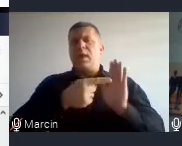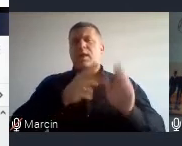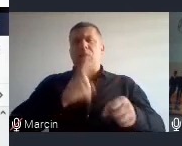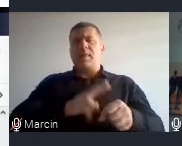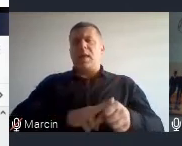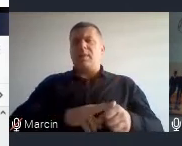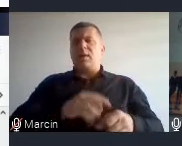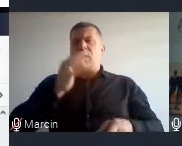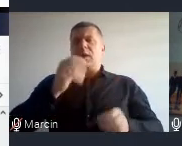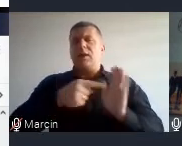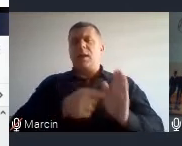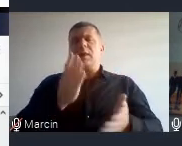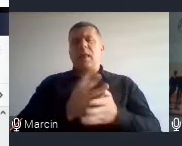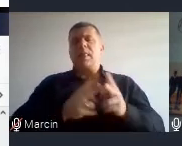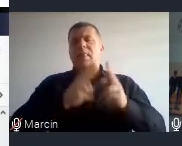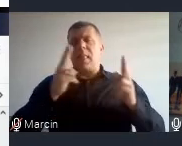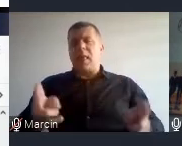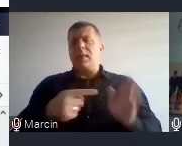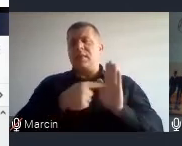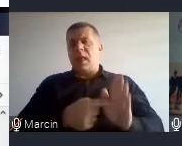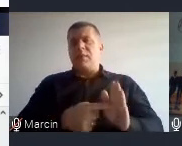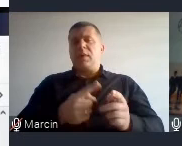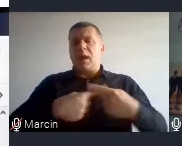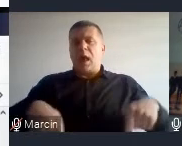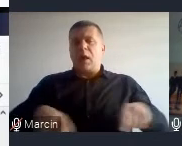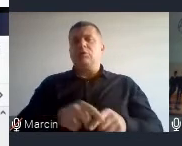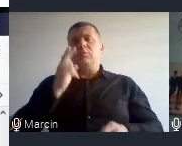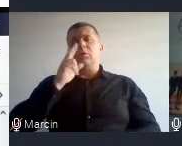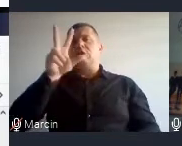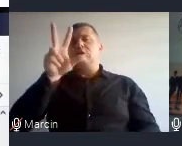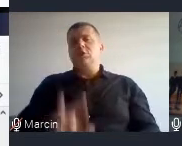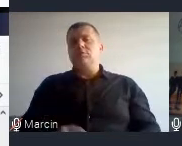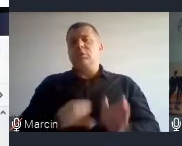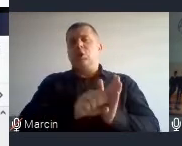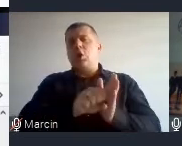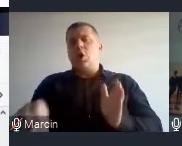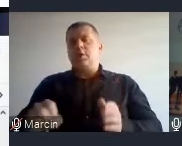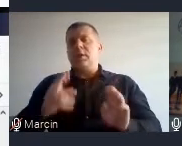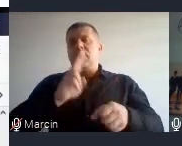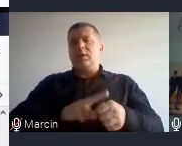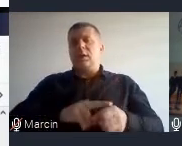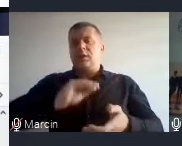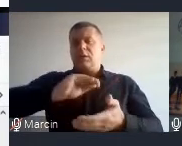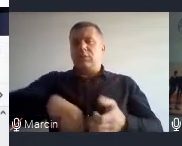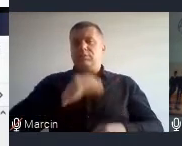Określić termin realizacji zamówienia jako na przykład „trzy miesiące od daty odpisania umowy z wykonawcą”.